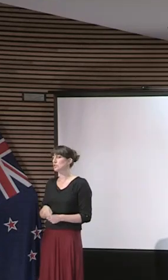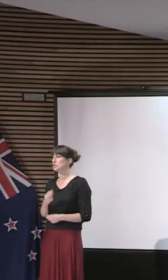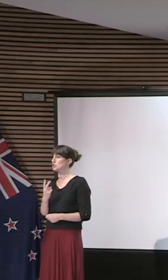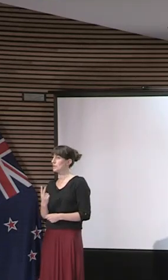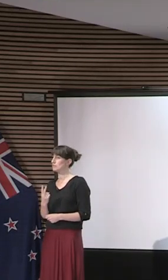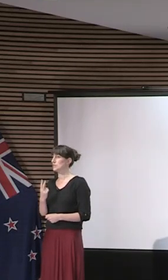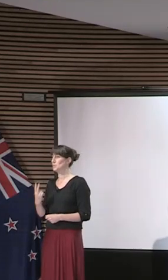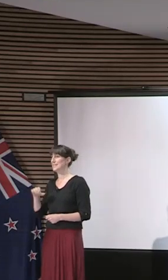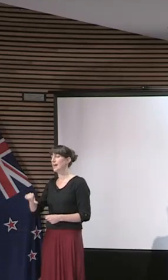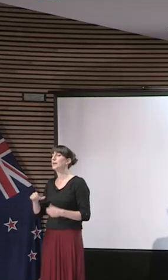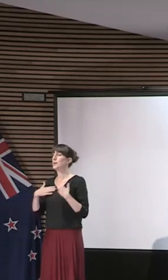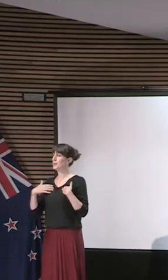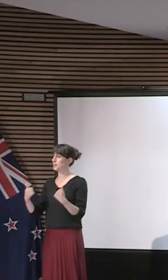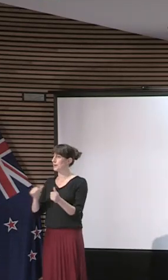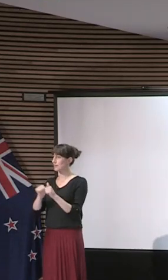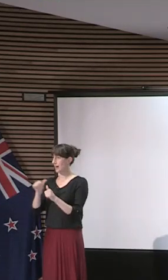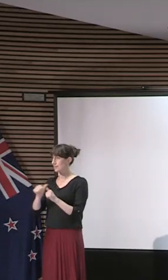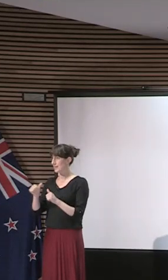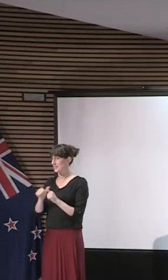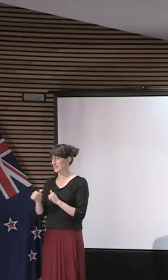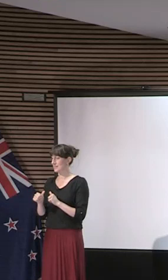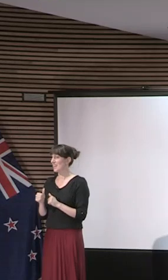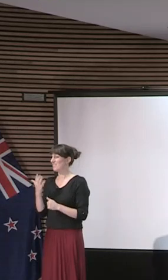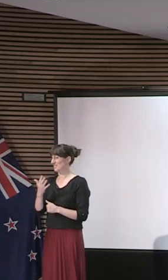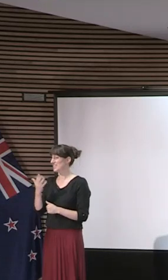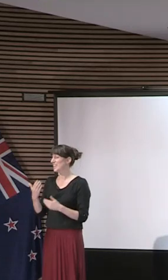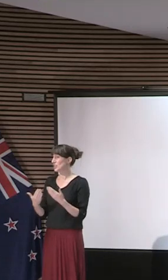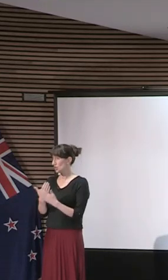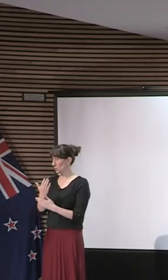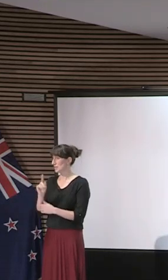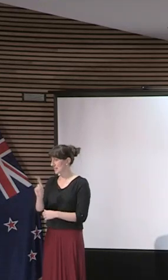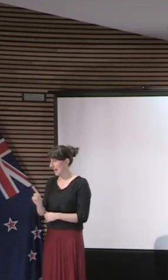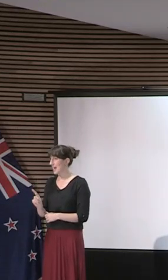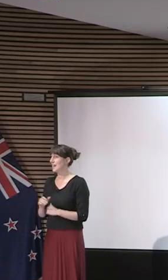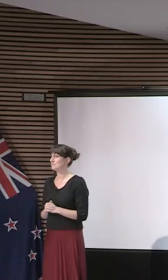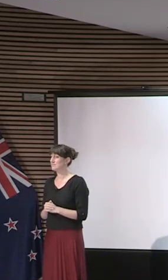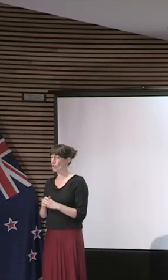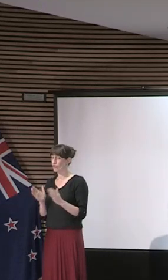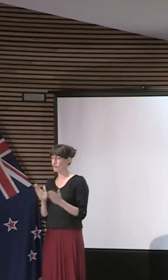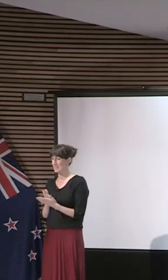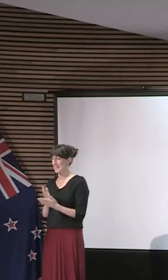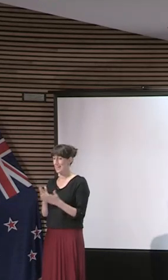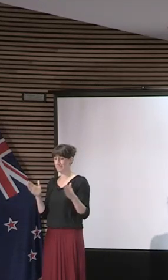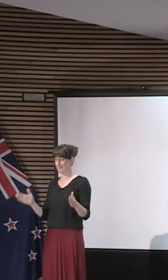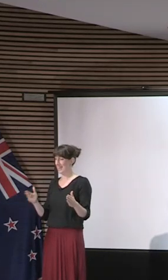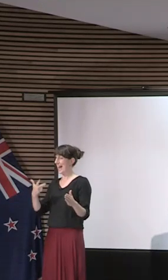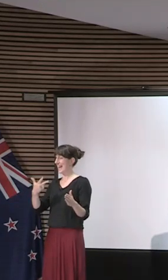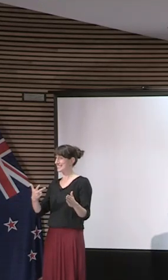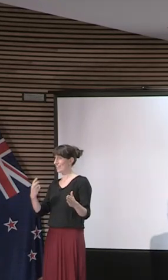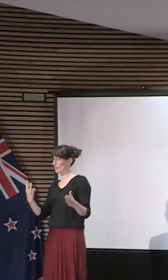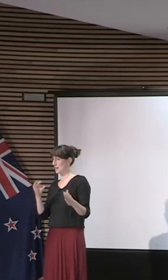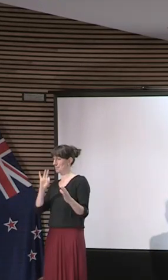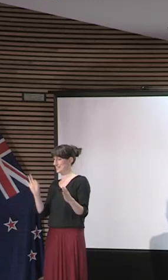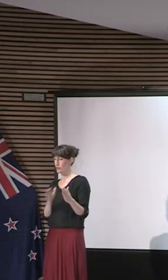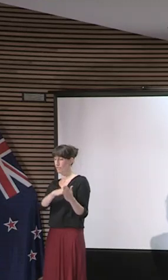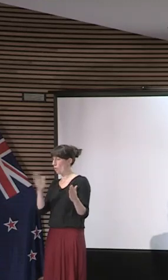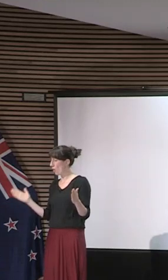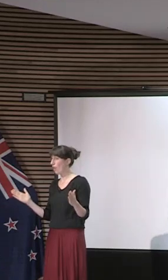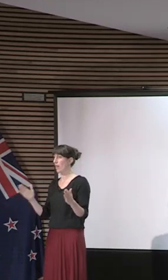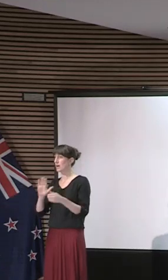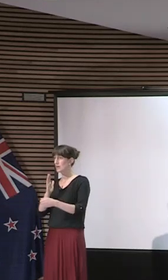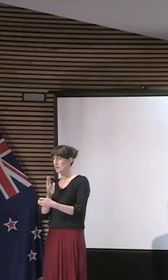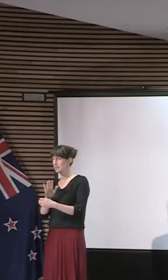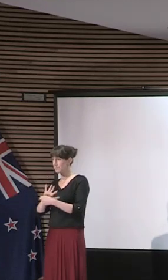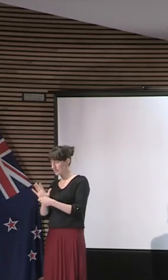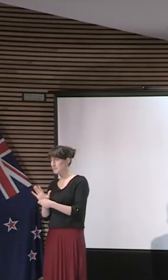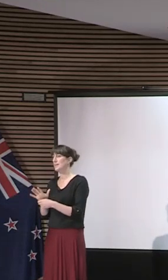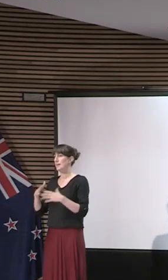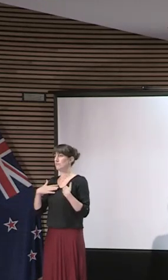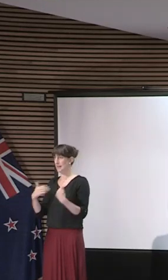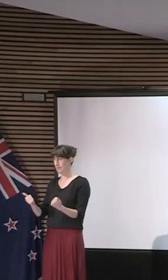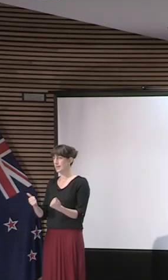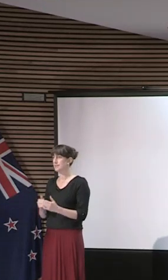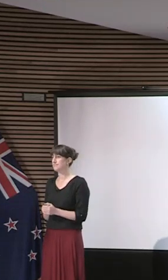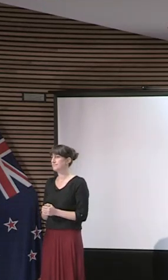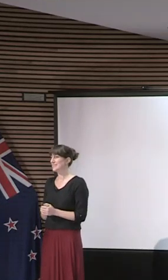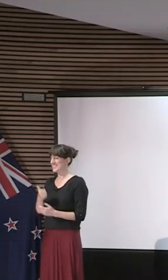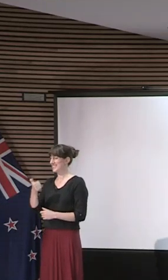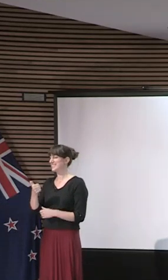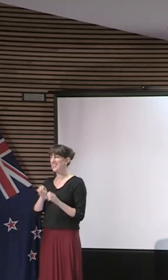r3 ko 128,073 whakam3tautau. I